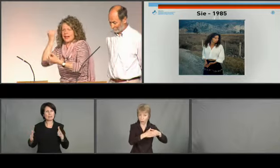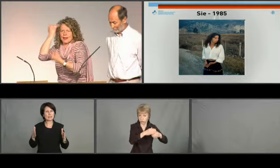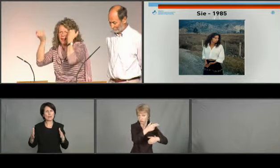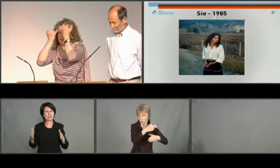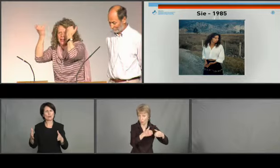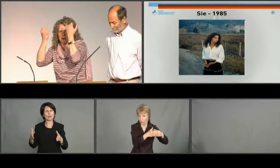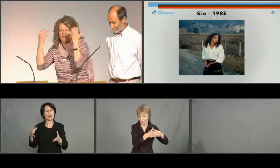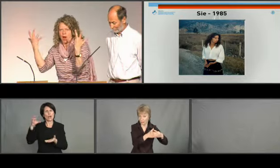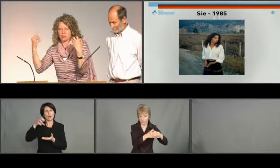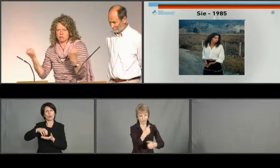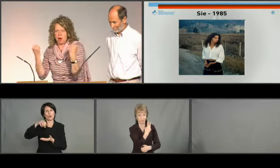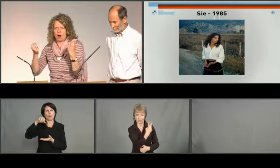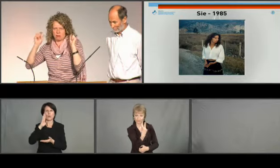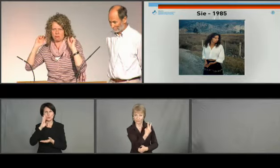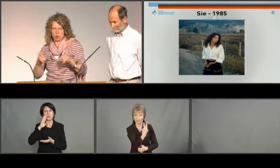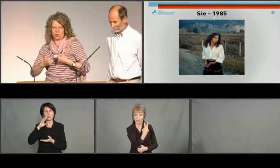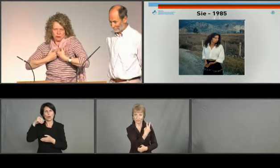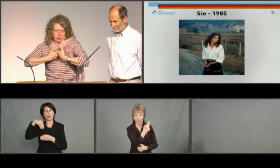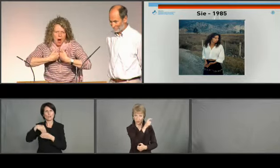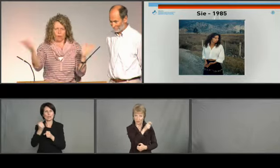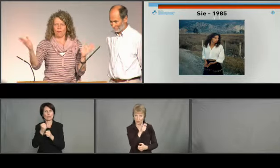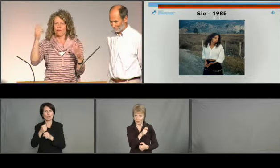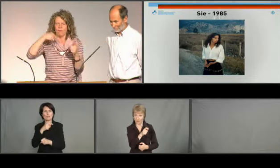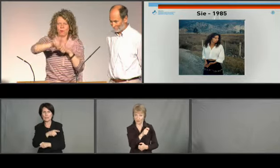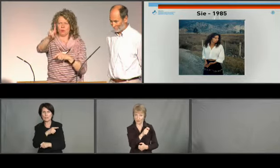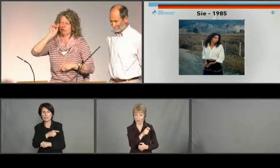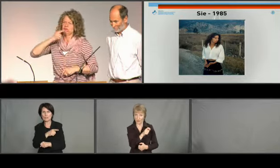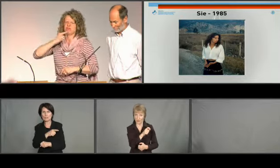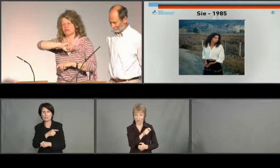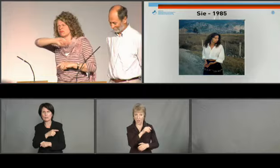ausgetauscht und wollten den Zugang für